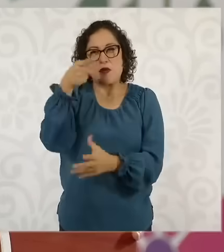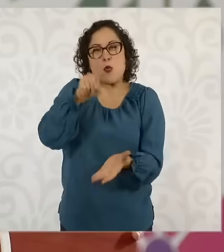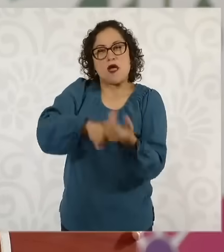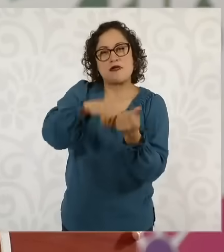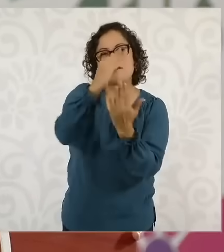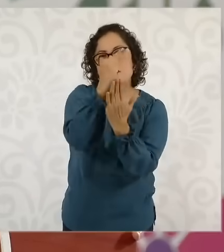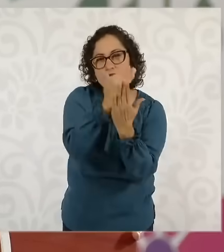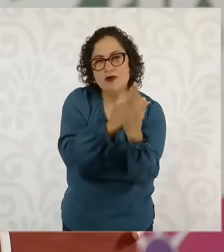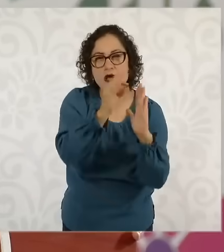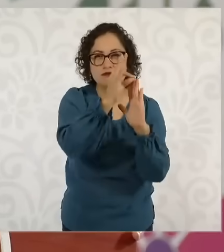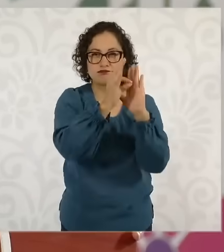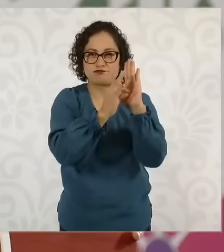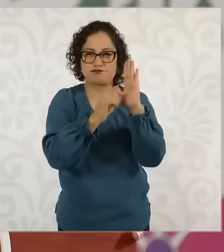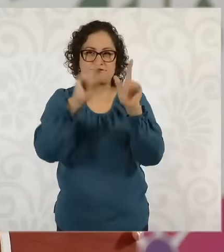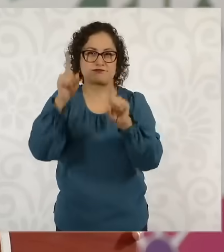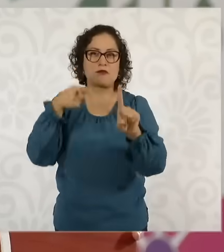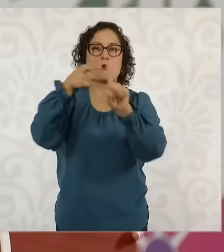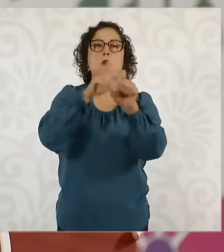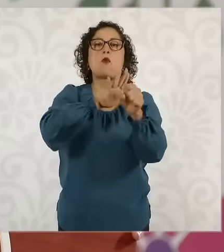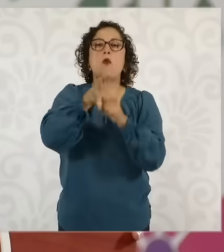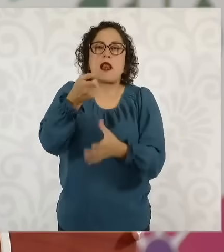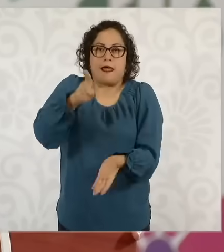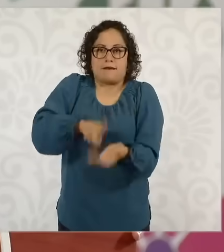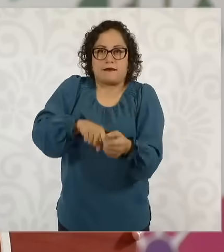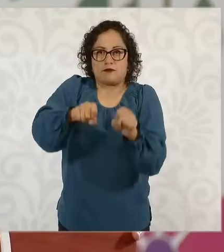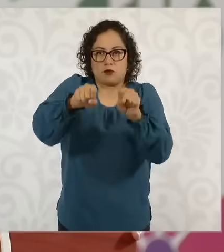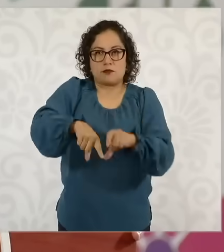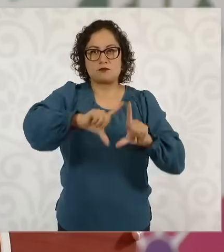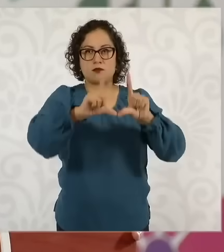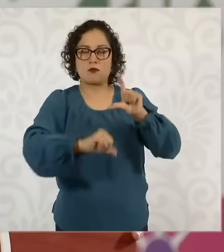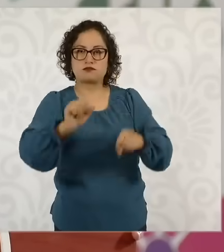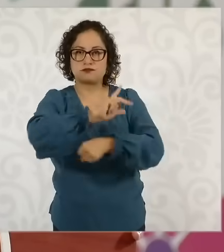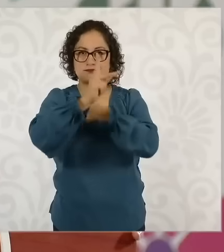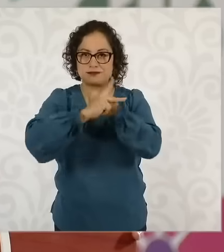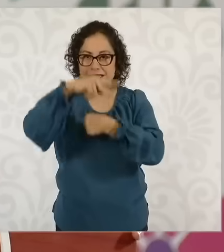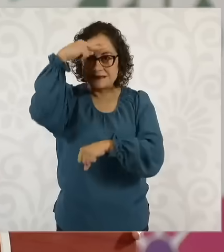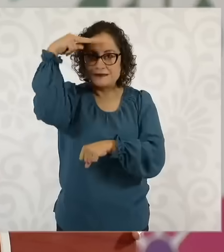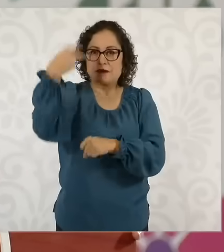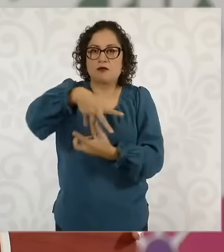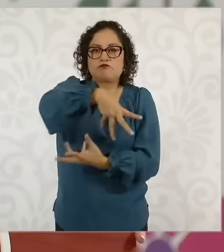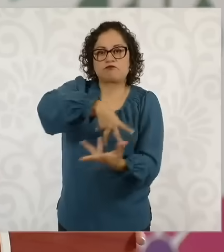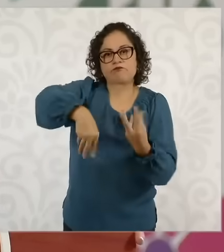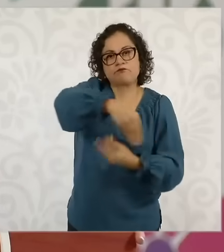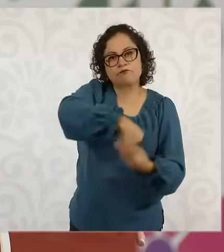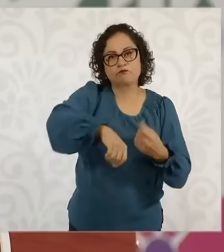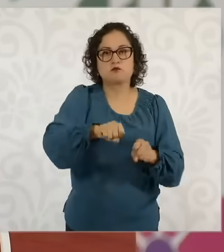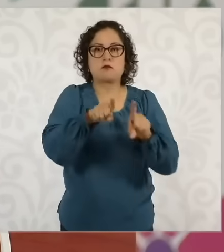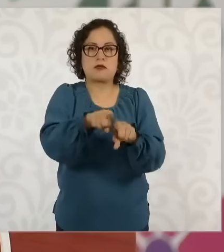es fortalecer el mercado interno. Nosotros eh tenemos una economía y va a seguir así.